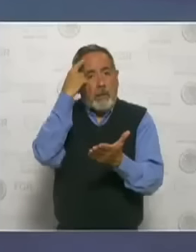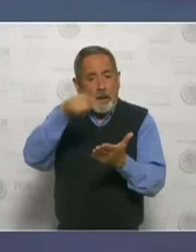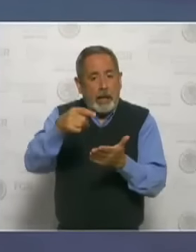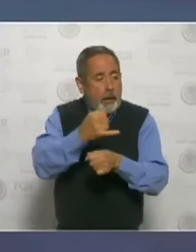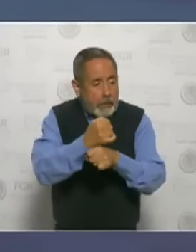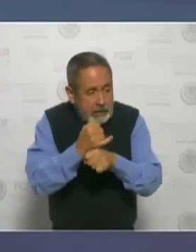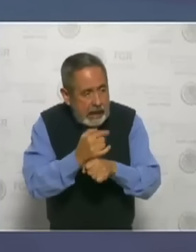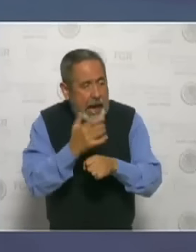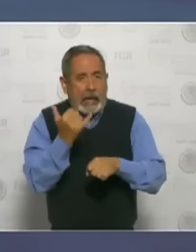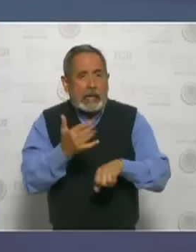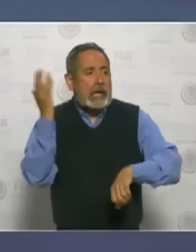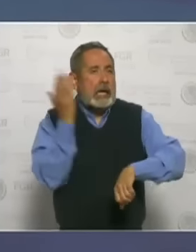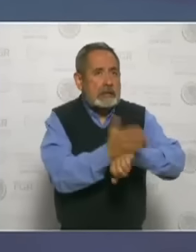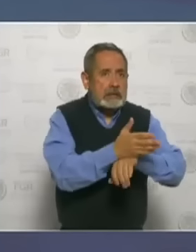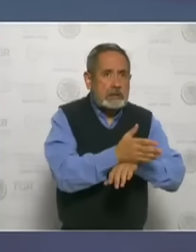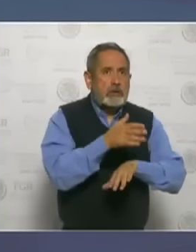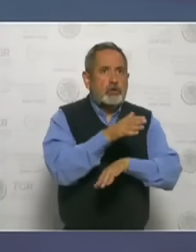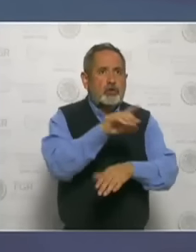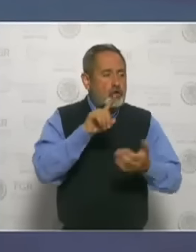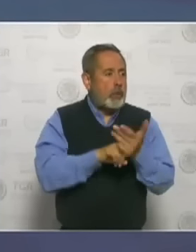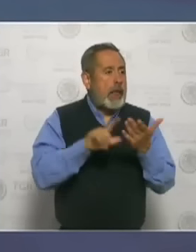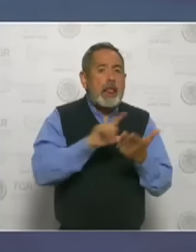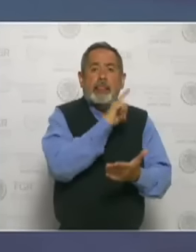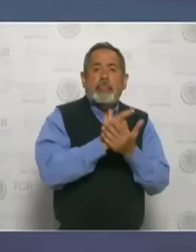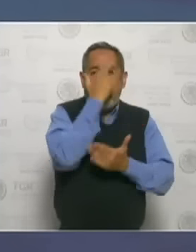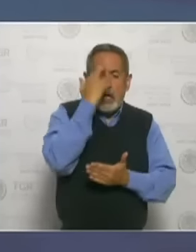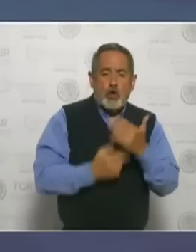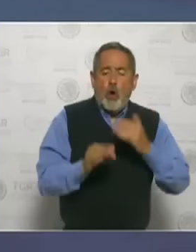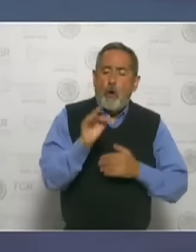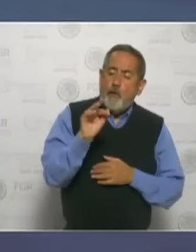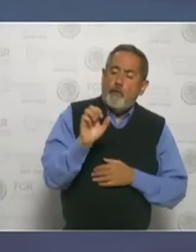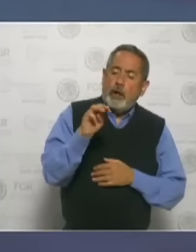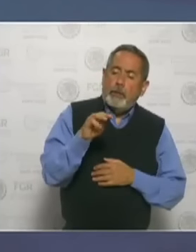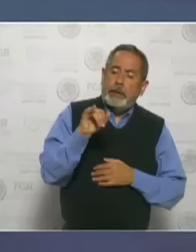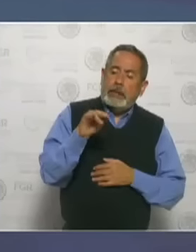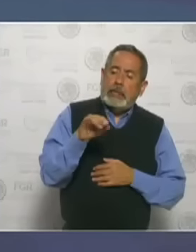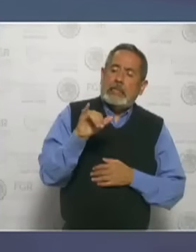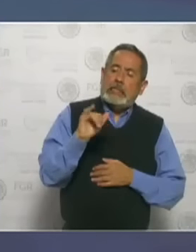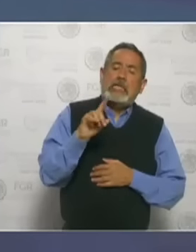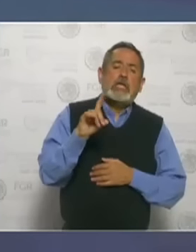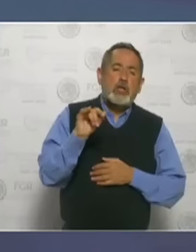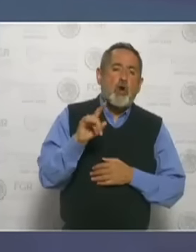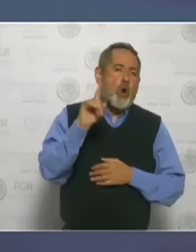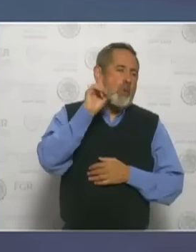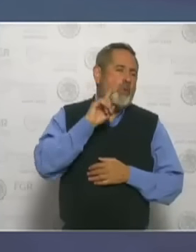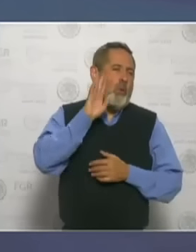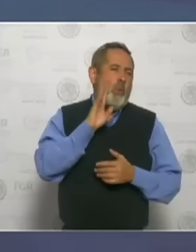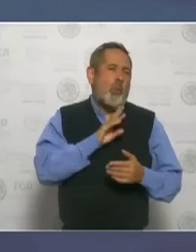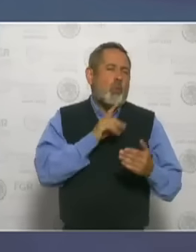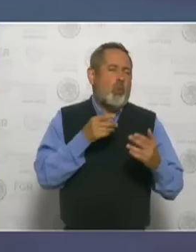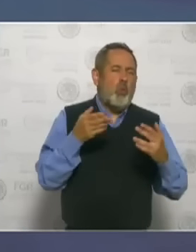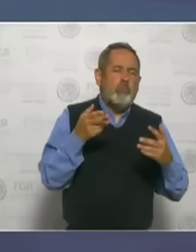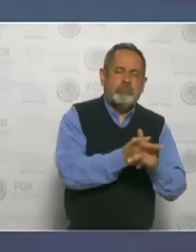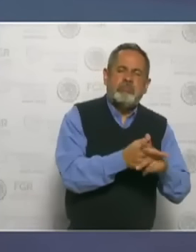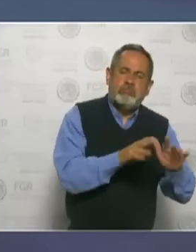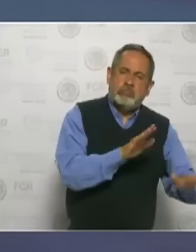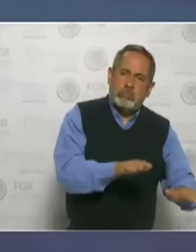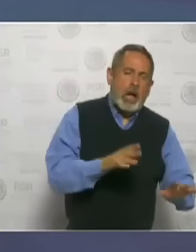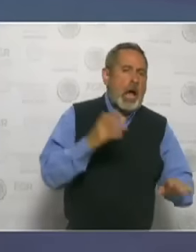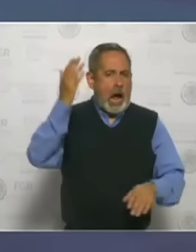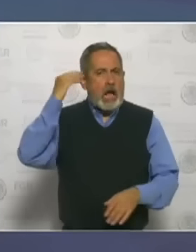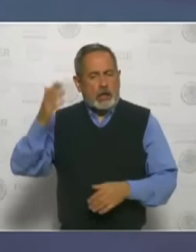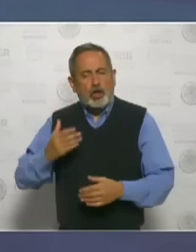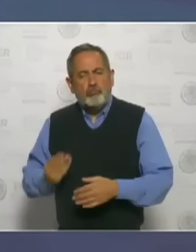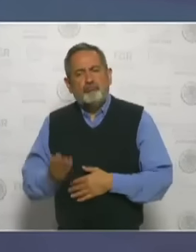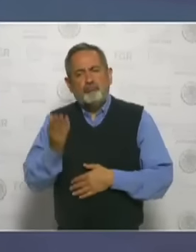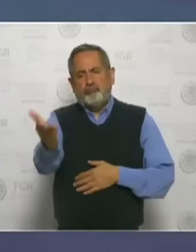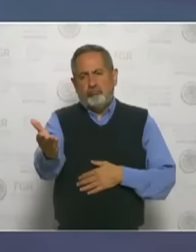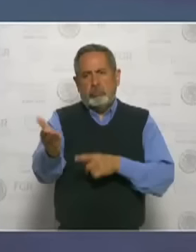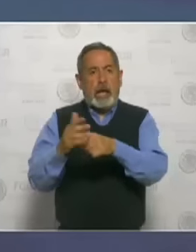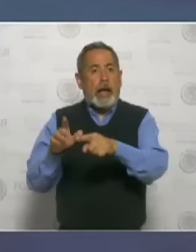sancionar entre el delito de feminicidio que fue presentada, ideada e impulsada por la presidenta,